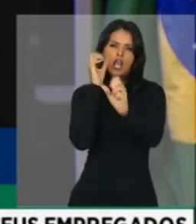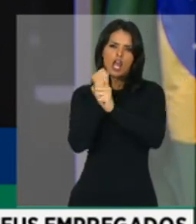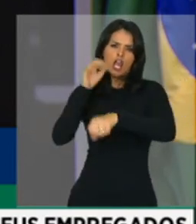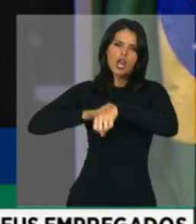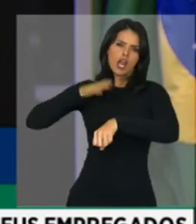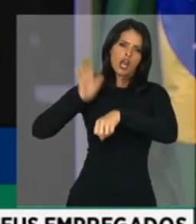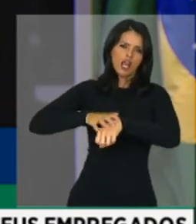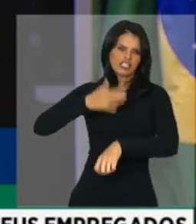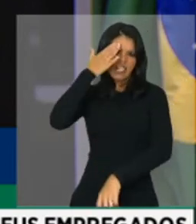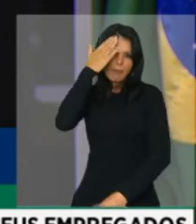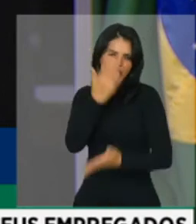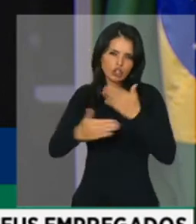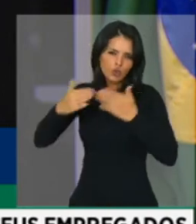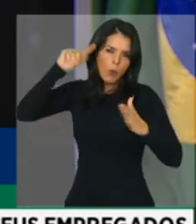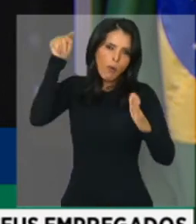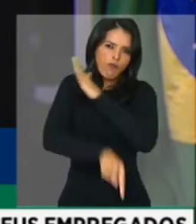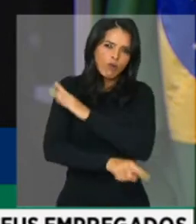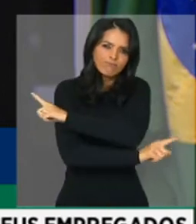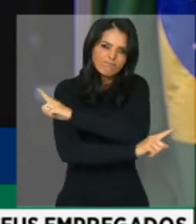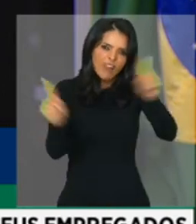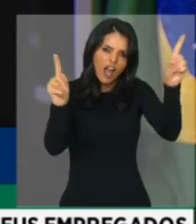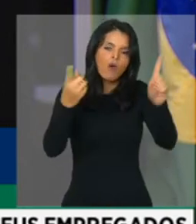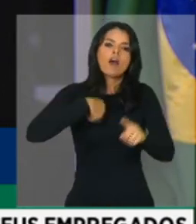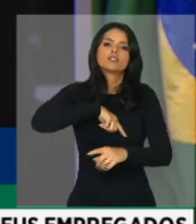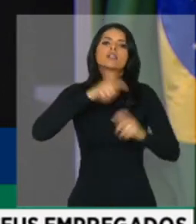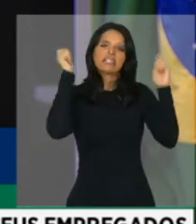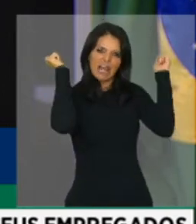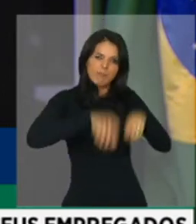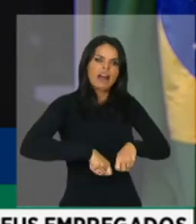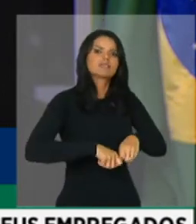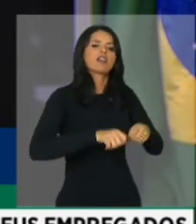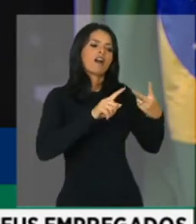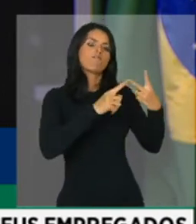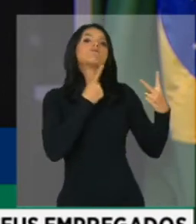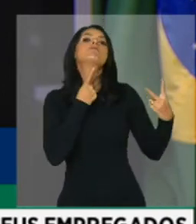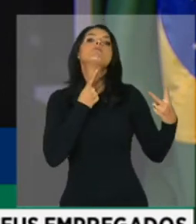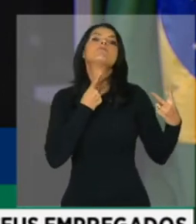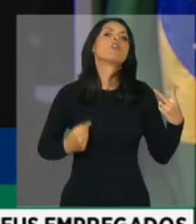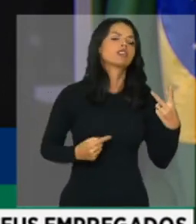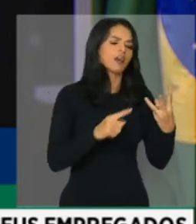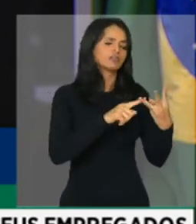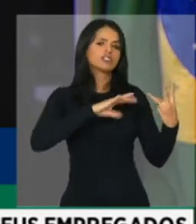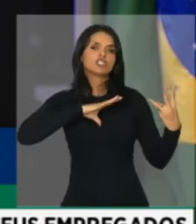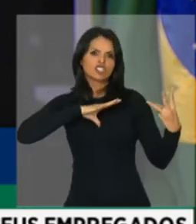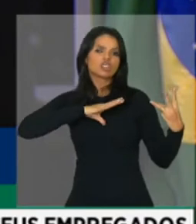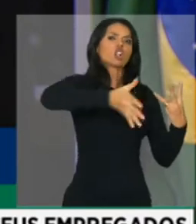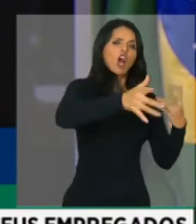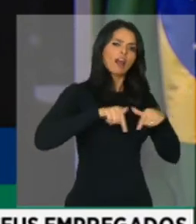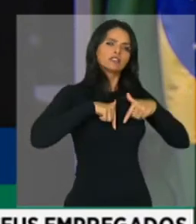REPITO... PRECISAMOS DE CAPACIDADE... VONTADE E CORAGEM. QUANTO CUSTA O BOTIJÃO DE GÁ S, SENHORES